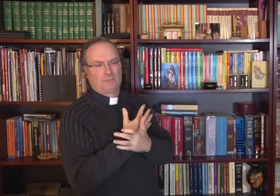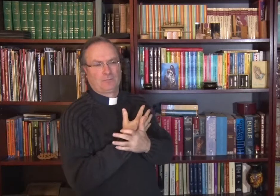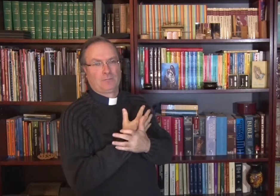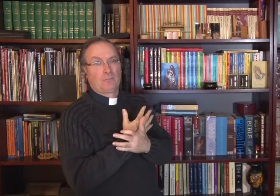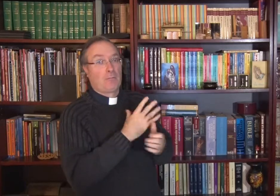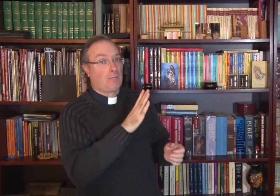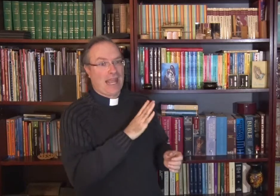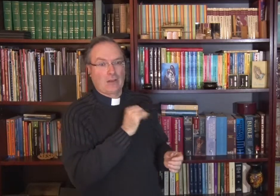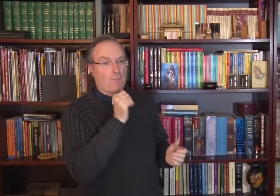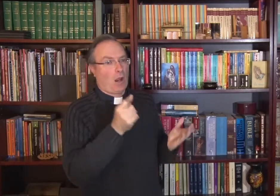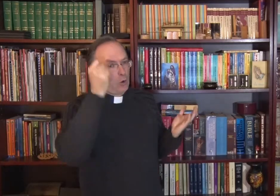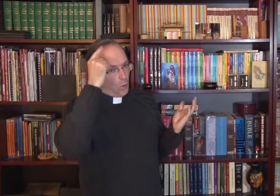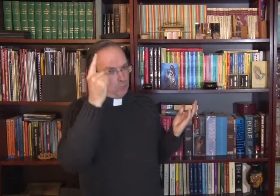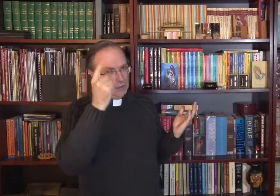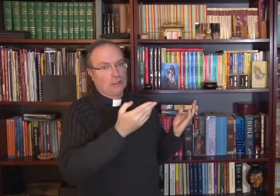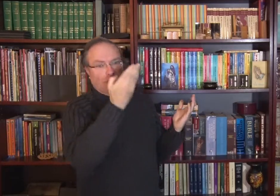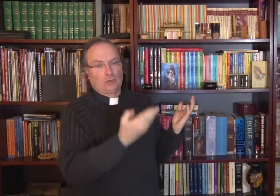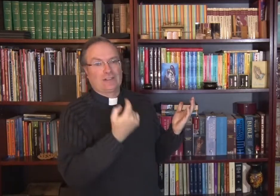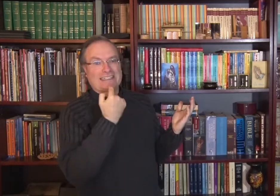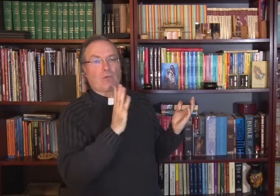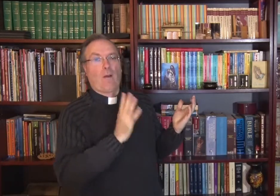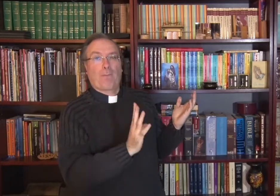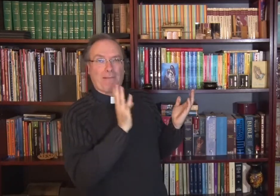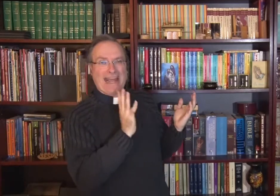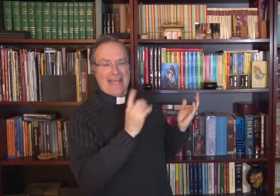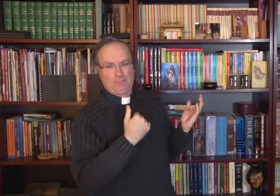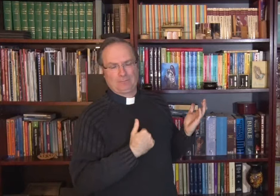mais ils n’ont pas compris celui qui me parlait.